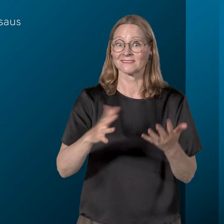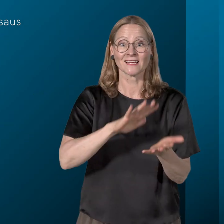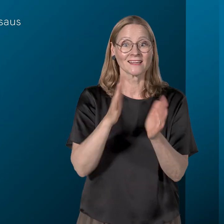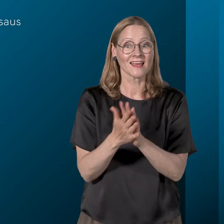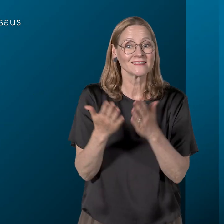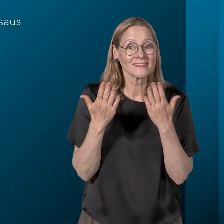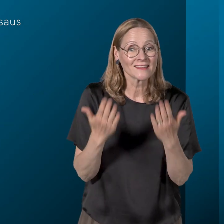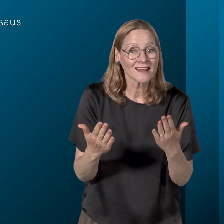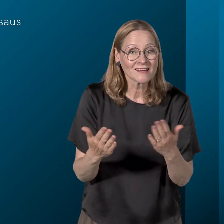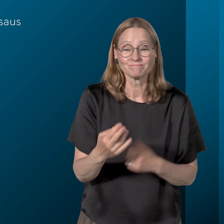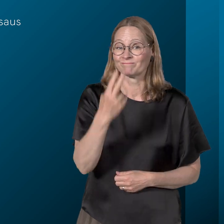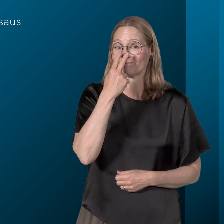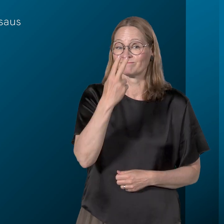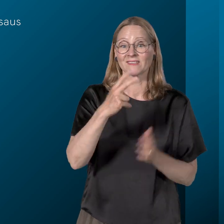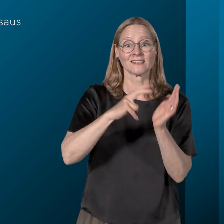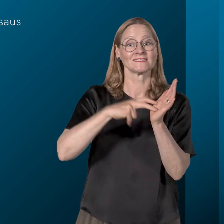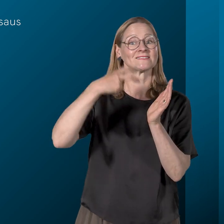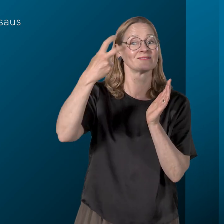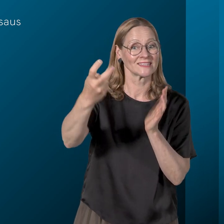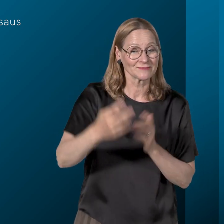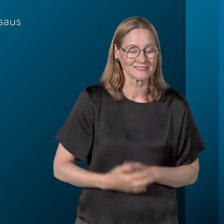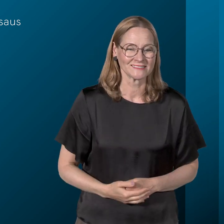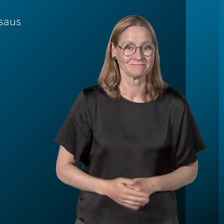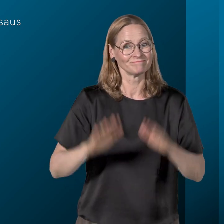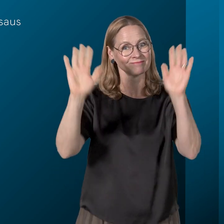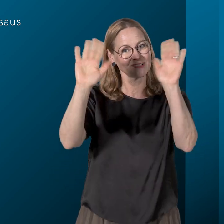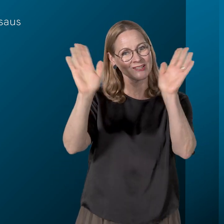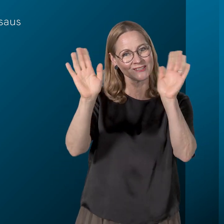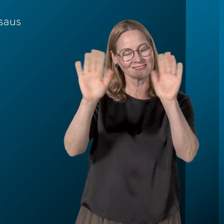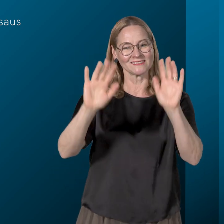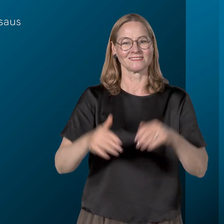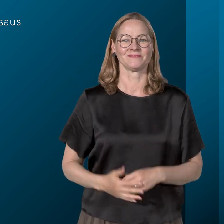Tässä kaikki tältä erää. Näemme taas kahden viikon päästä, moi moi!